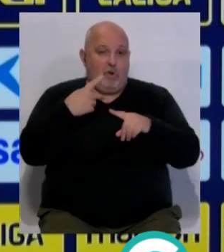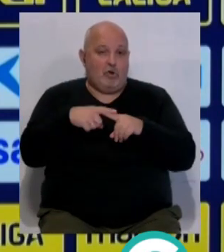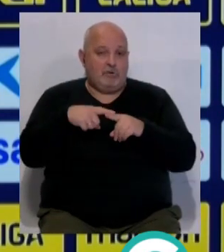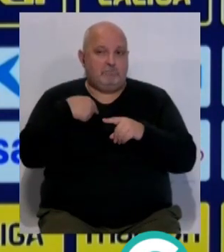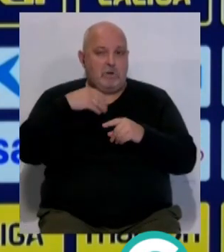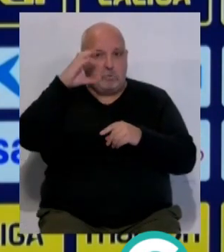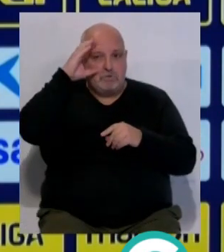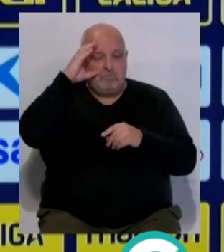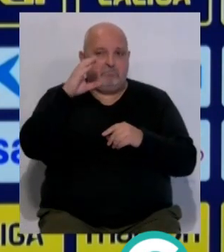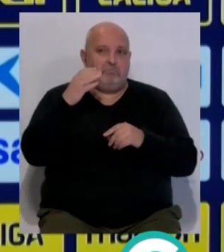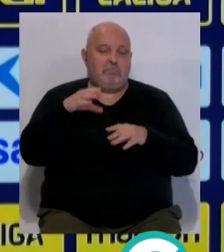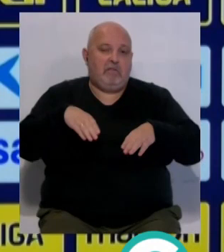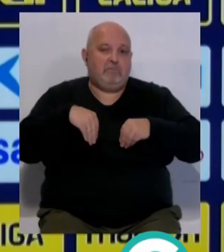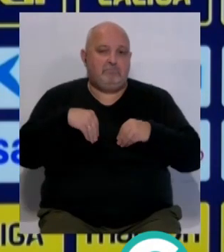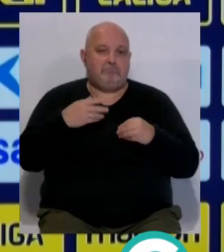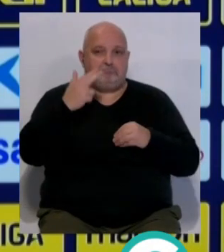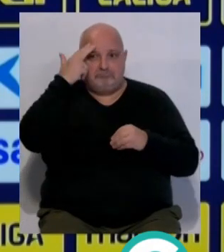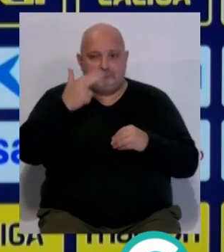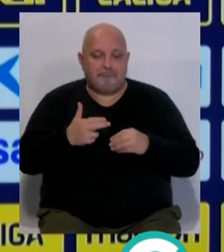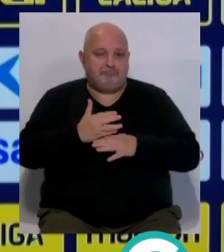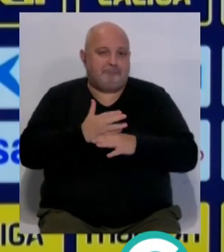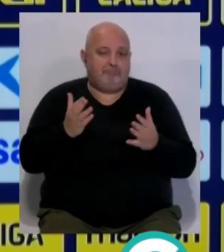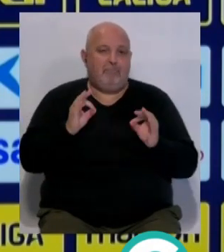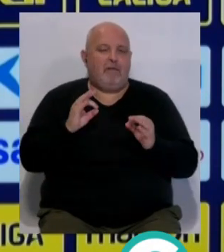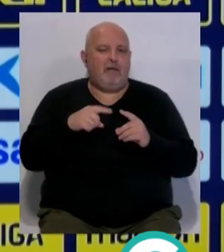escuchado al final hay que aceptarlas respetarlas y encajarlas pero también estoy convencido que si